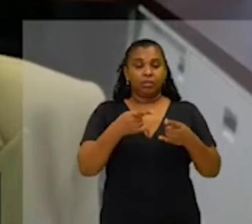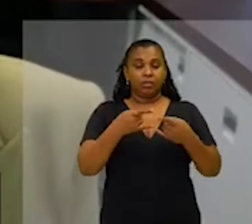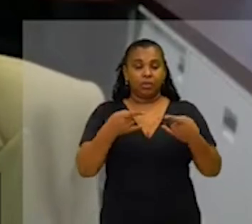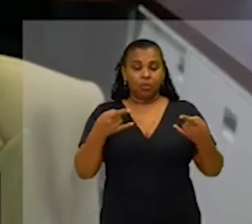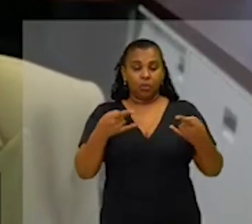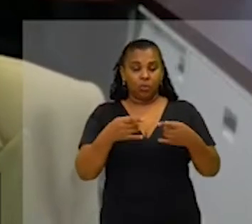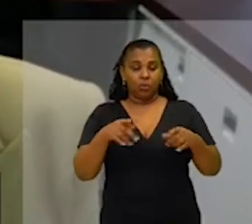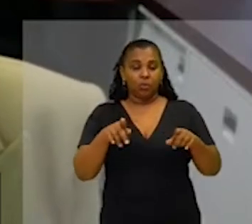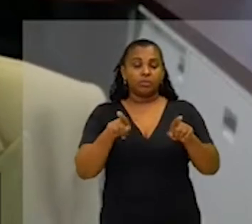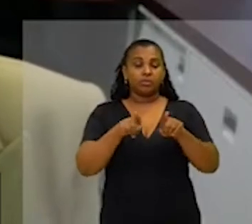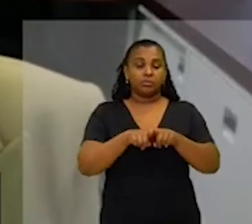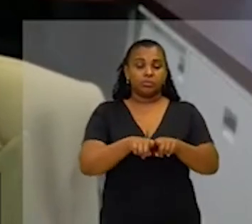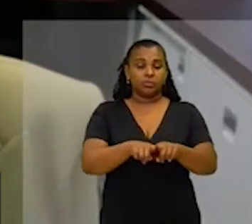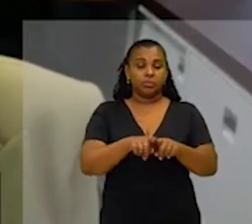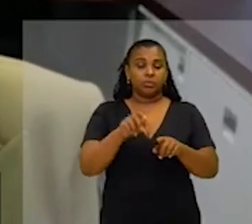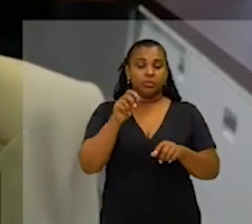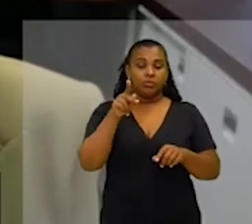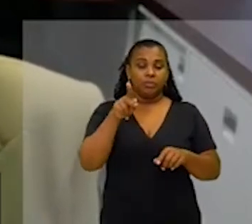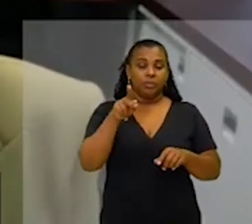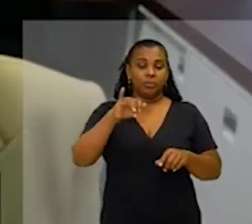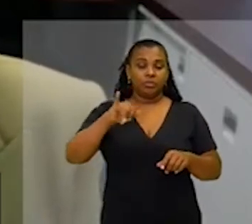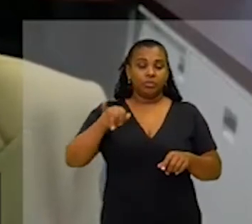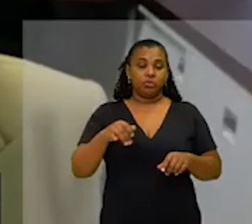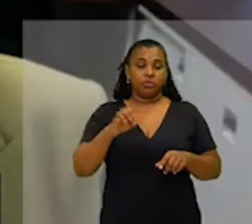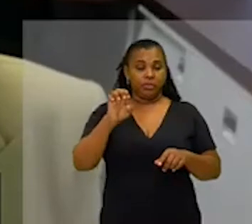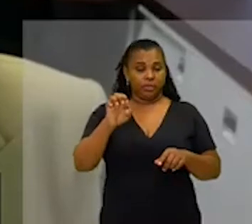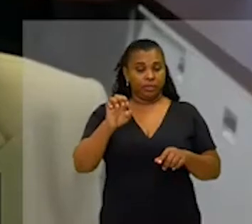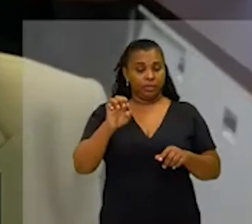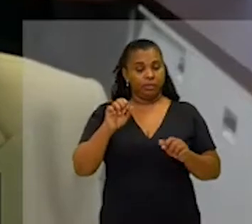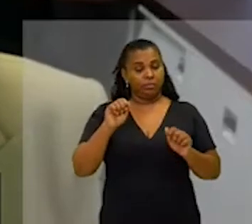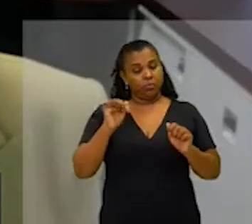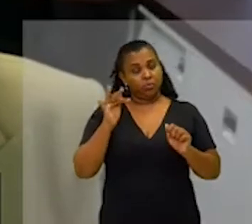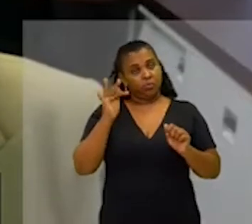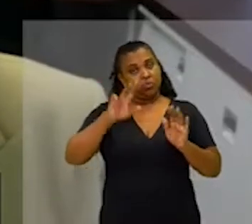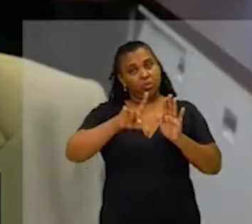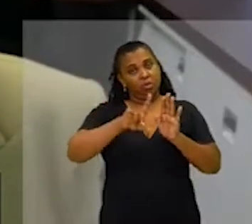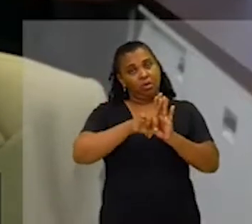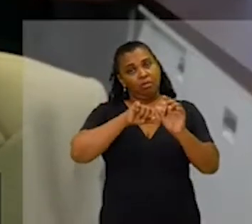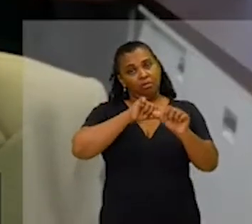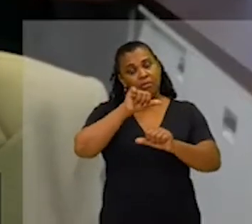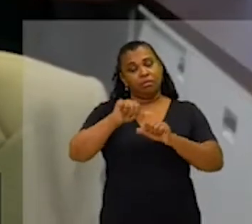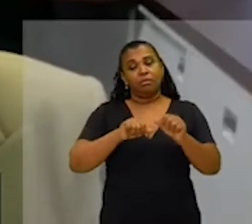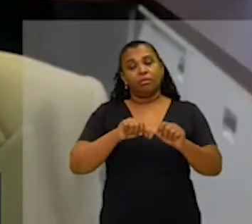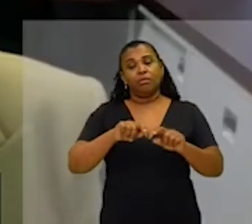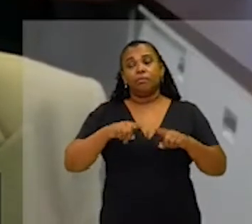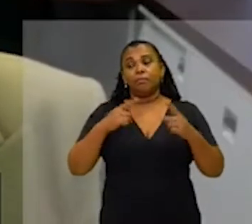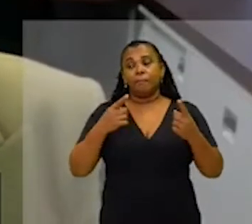essa pretensão seja atropelado pela modificação da lei Mas é esses documentos atual nesse sistema